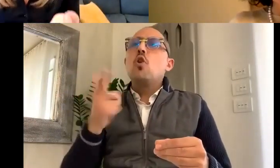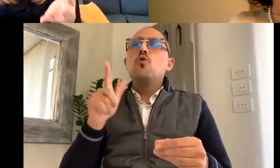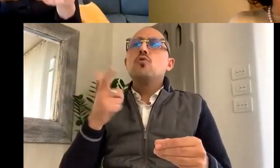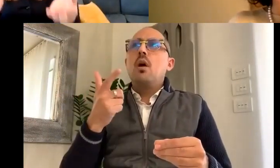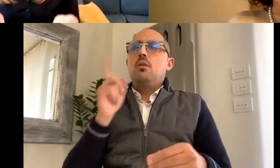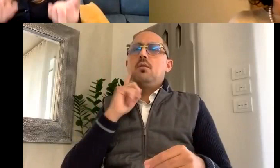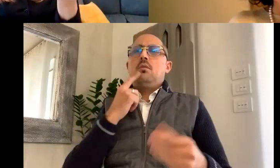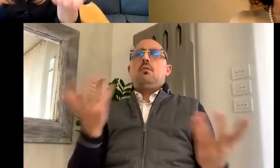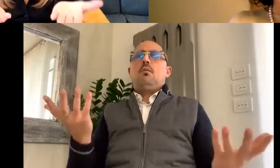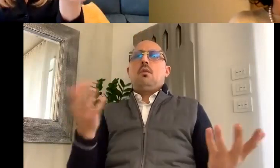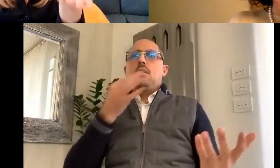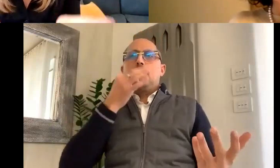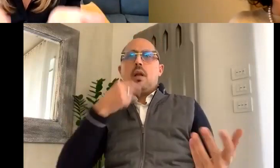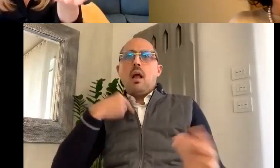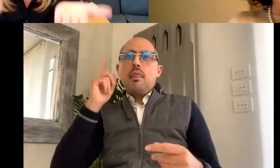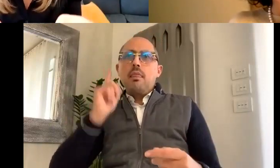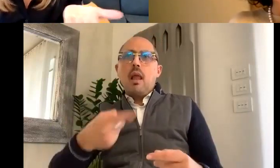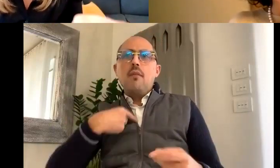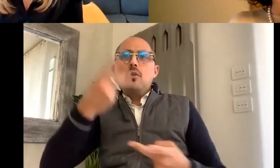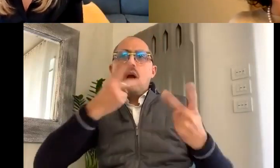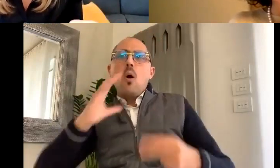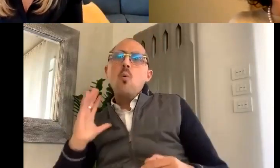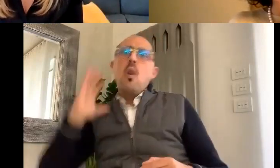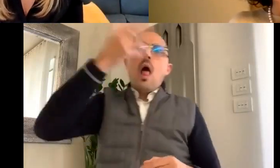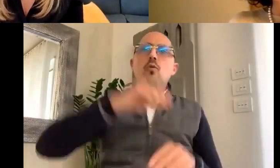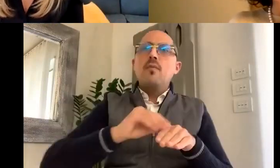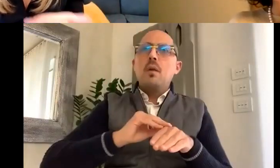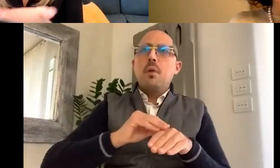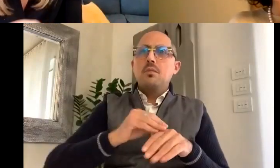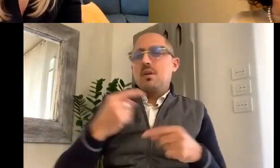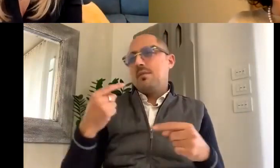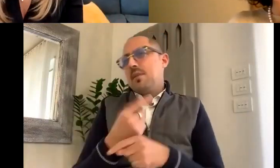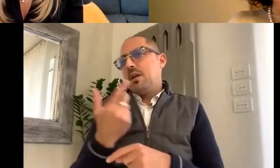una volta che riesce a comunicare la ricetta del farmaco che deve acquistare e constata che